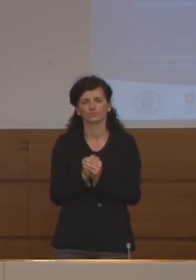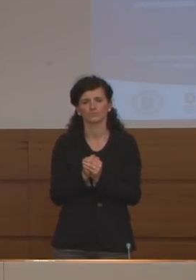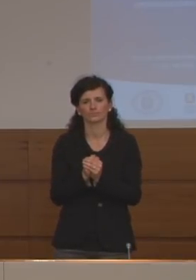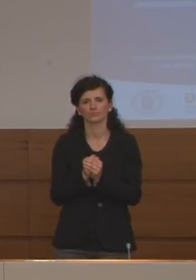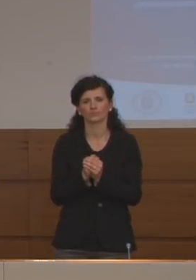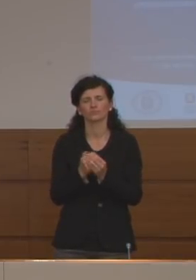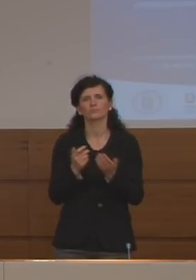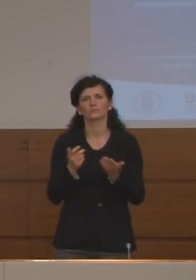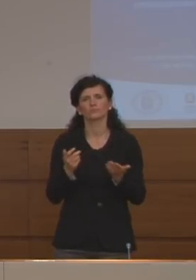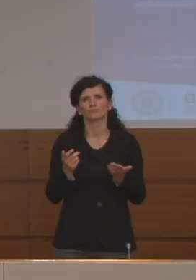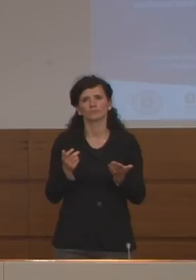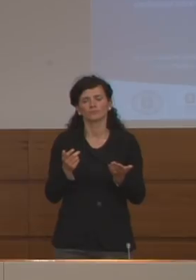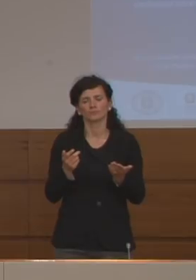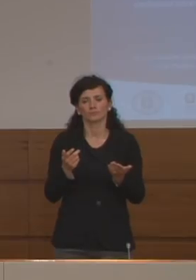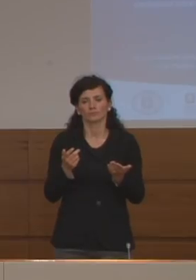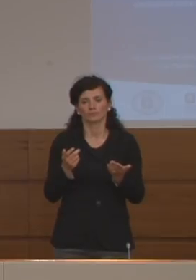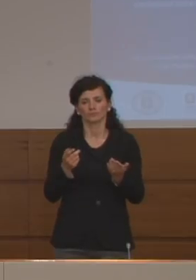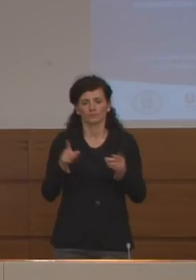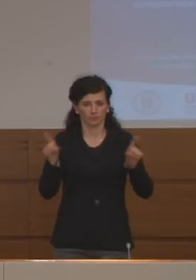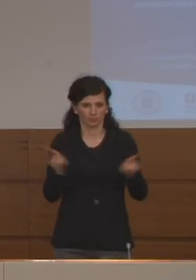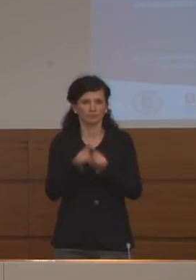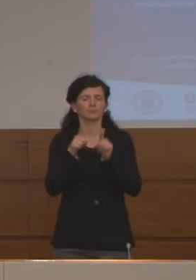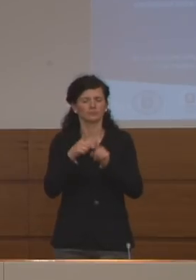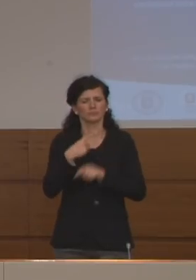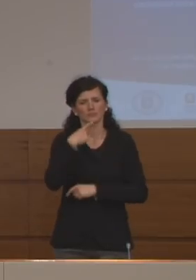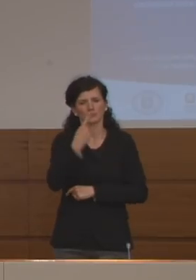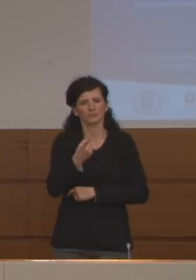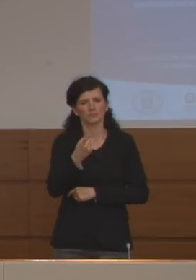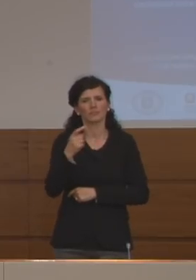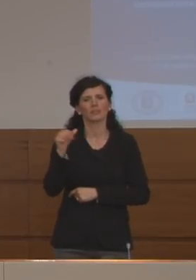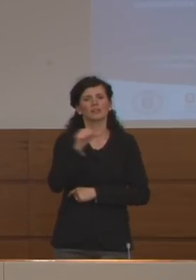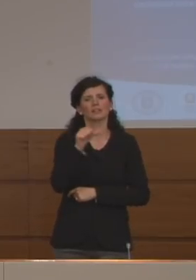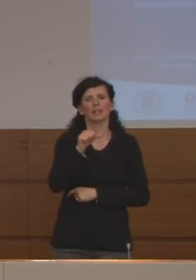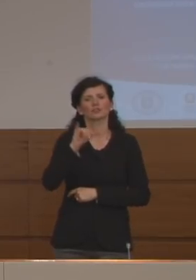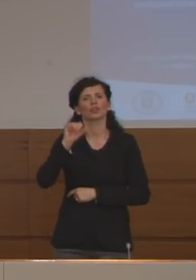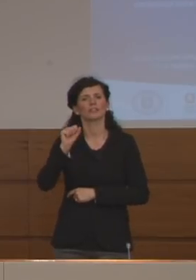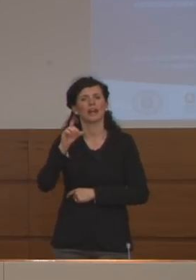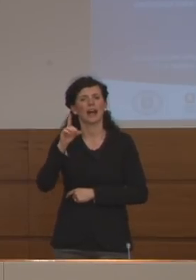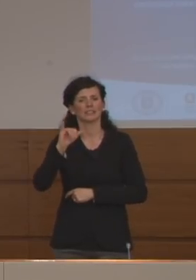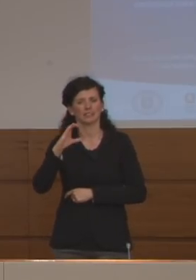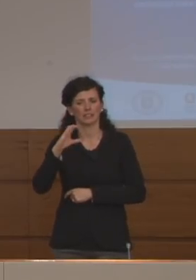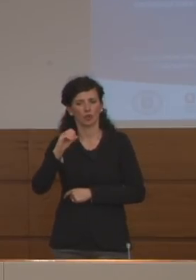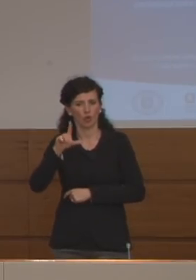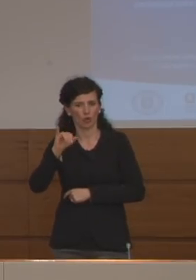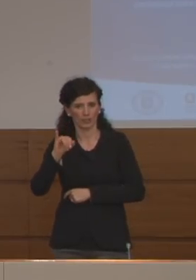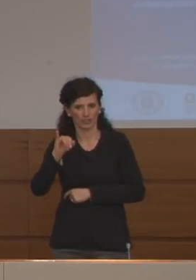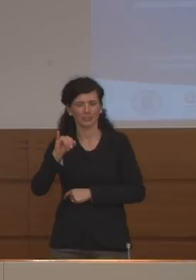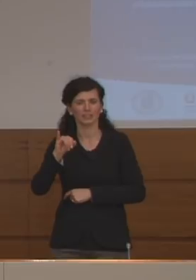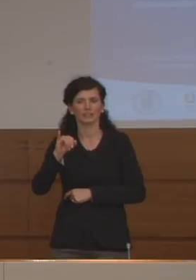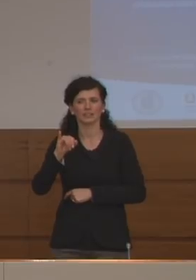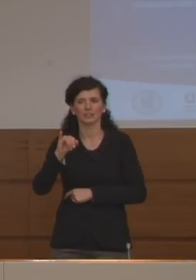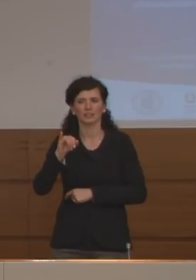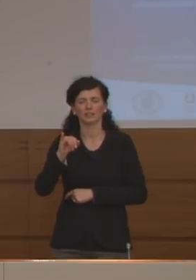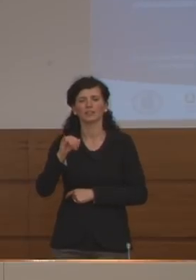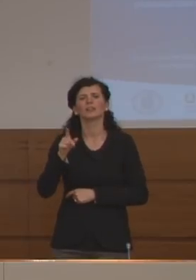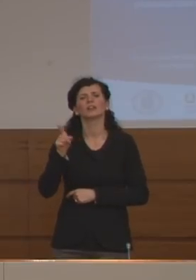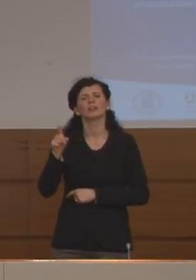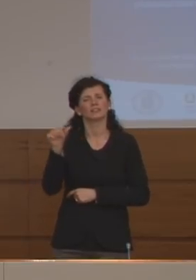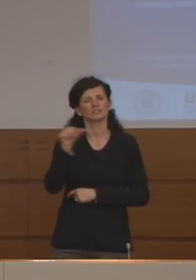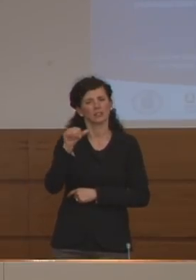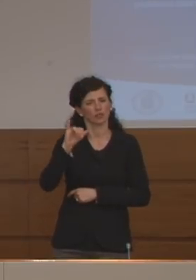ha definito anche Sergio Iavicoli, che avete visto qui egregiamente impegnato